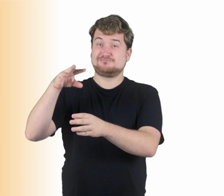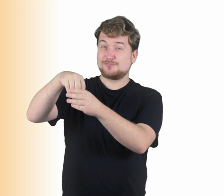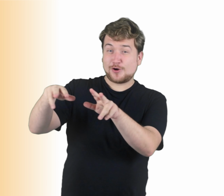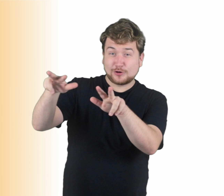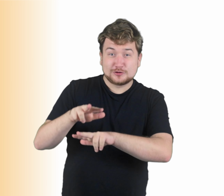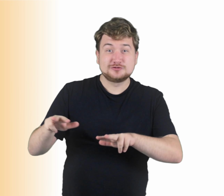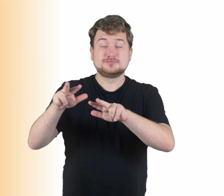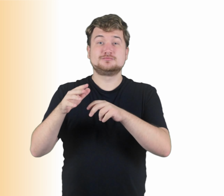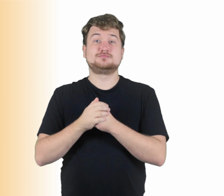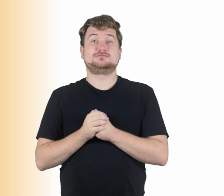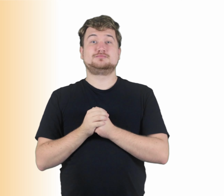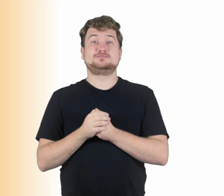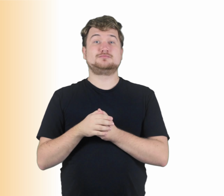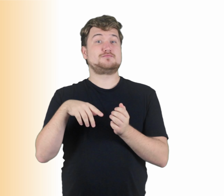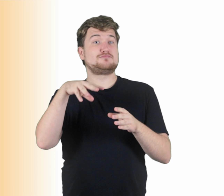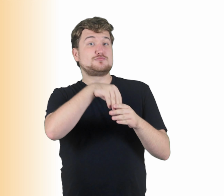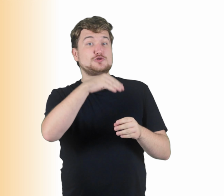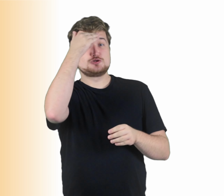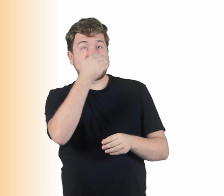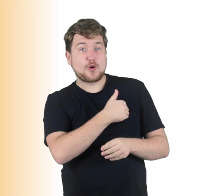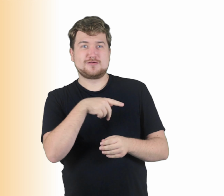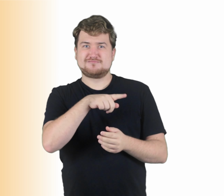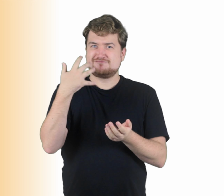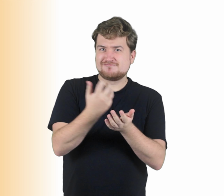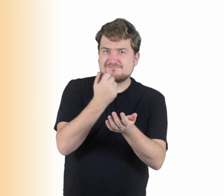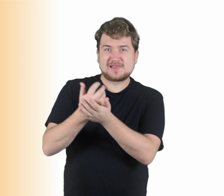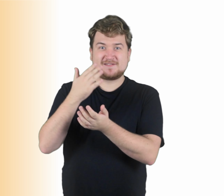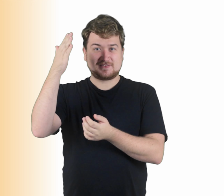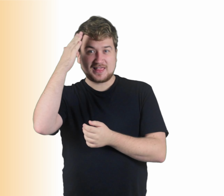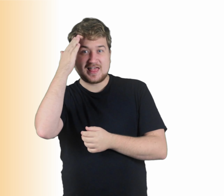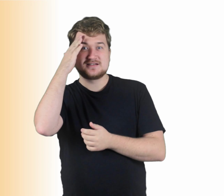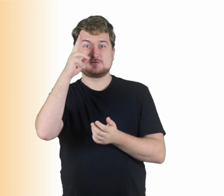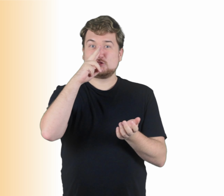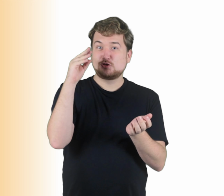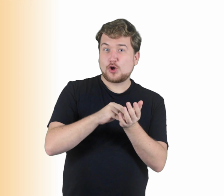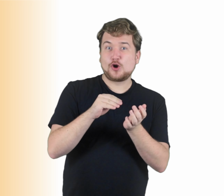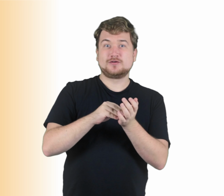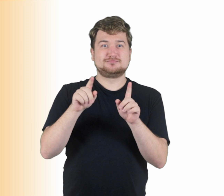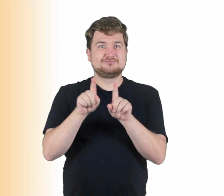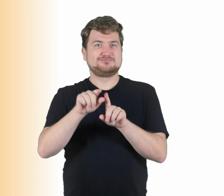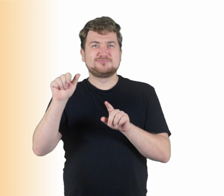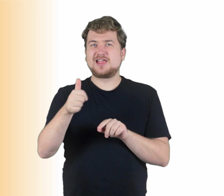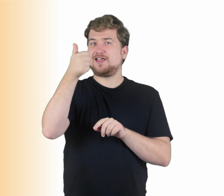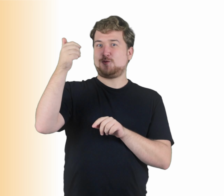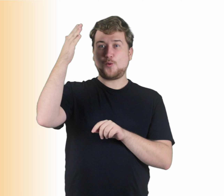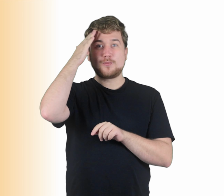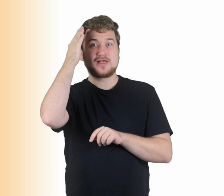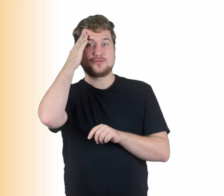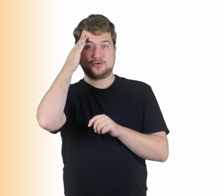To w rodzinie, w szkole zdobywamy wiedzę, doświadczenia i pierwsze umiejętności.